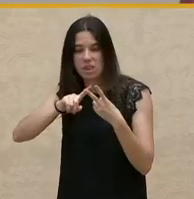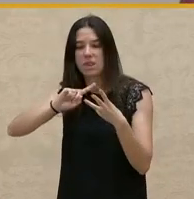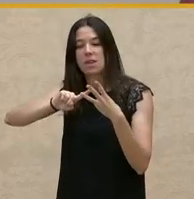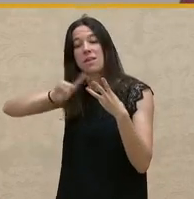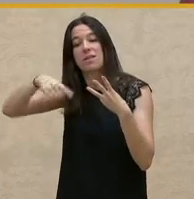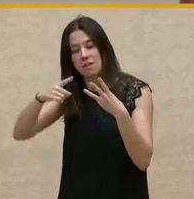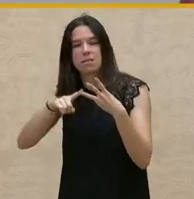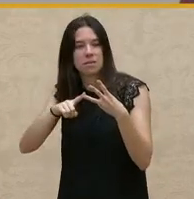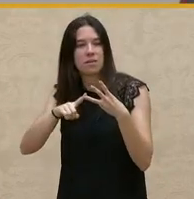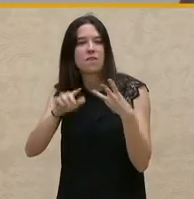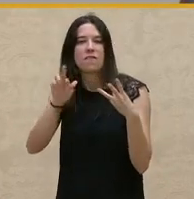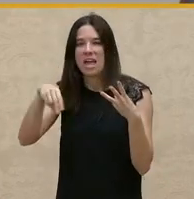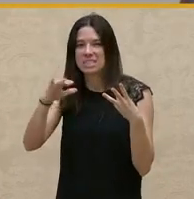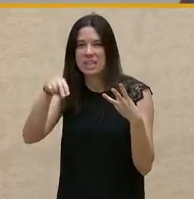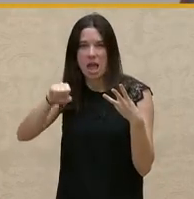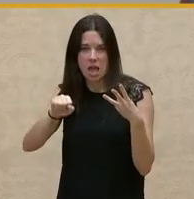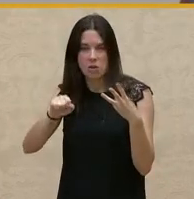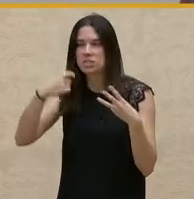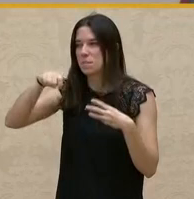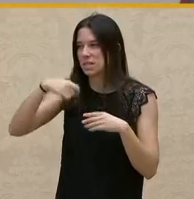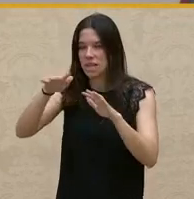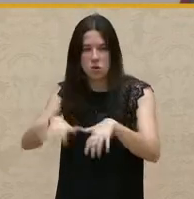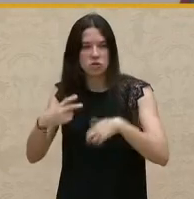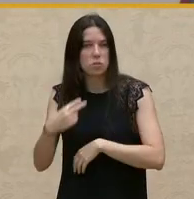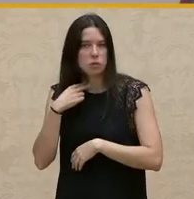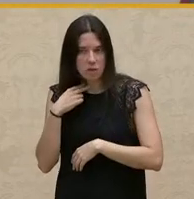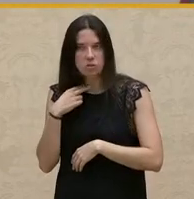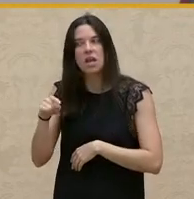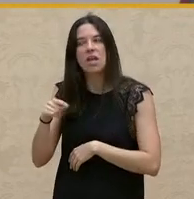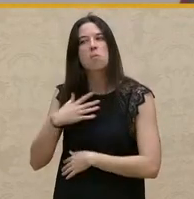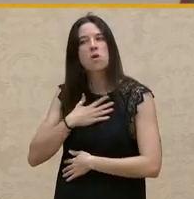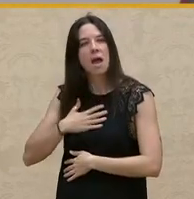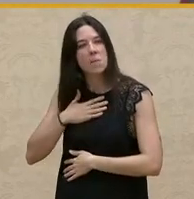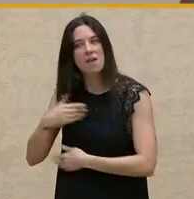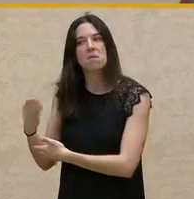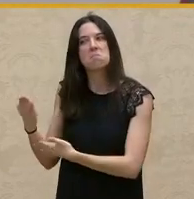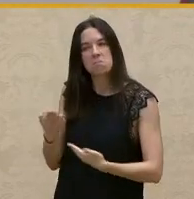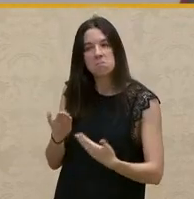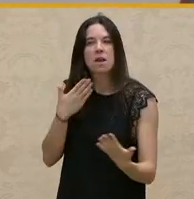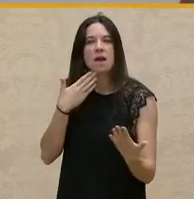está la presidenta del Congreso de los Diputados. Y muy amablemente nos ha atendido durante una